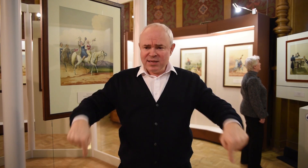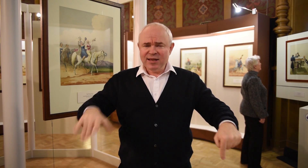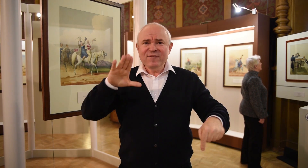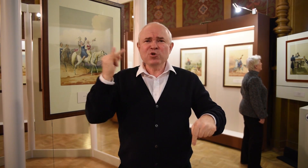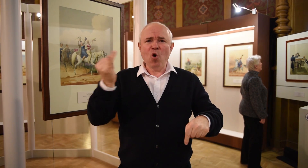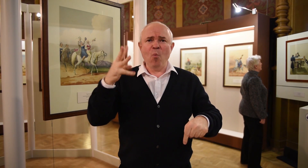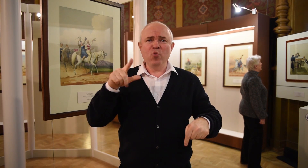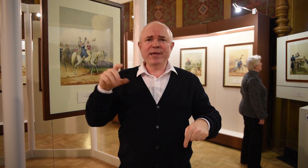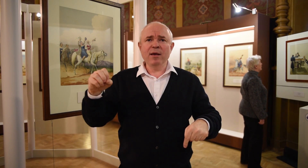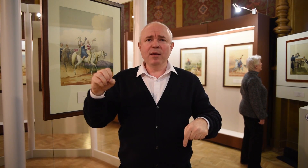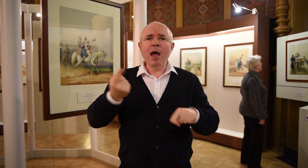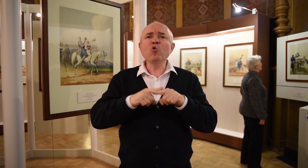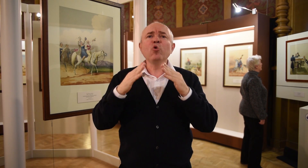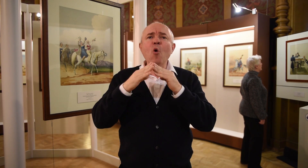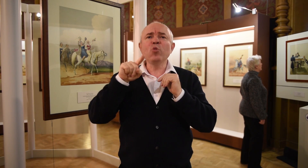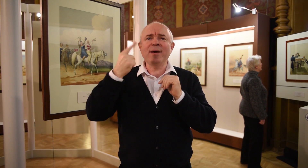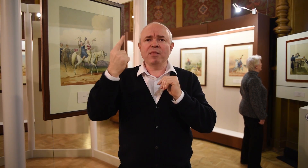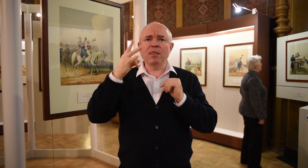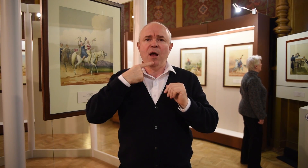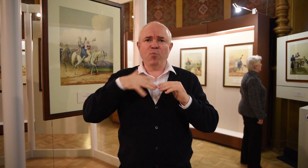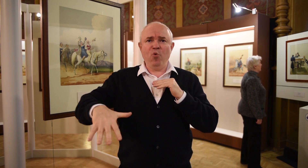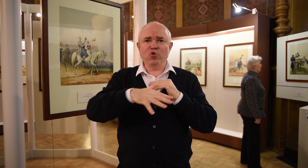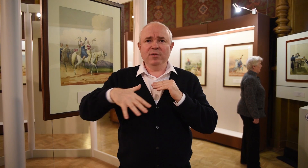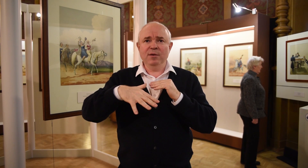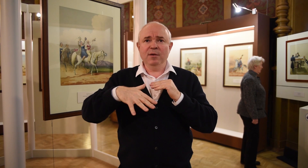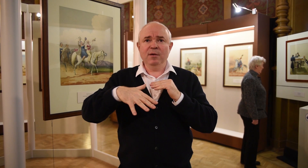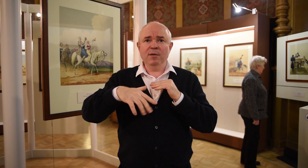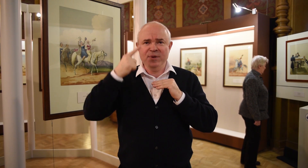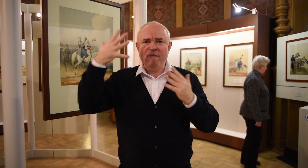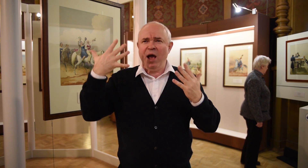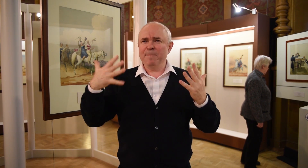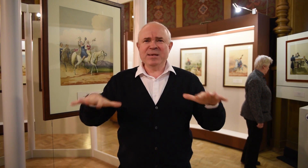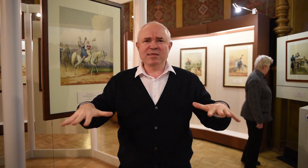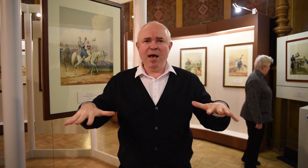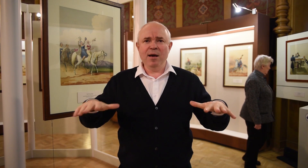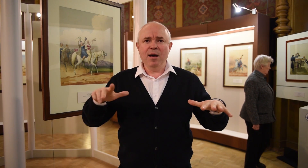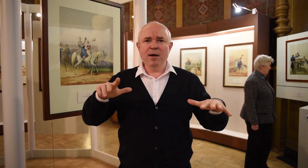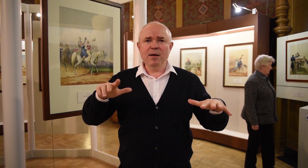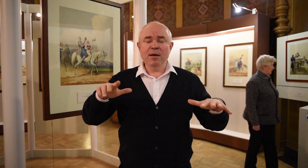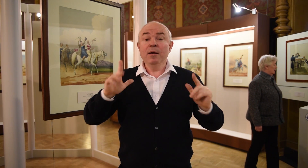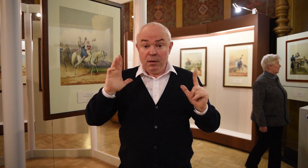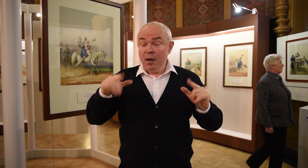Он находится по адресу: Красная площадь, д. 1. Представляете, в каком месте!